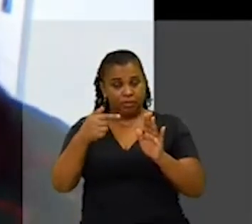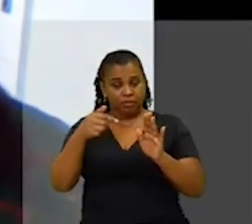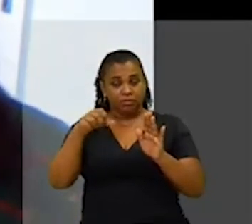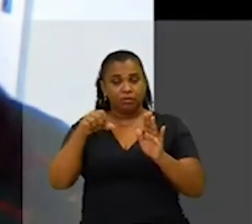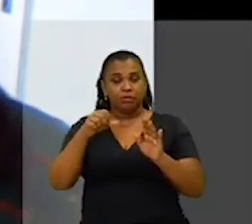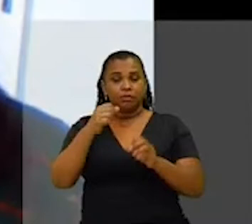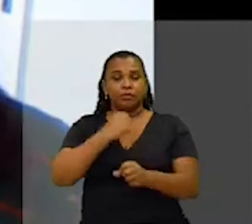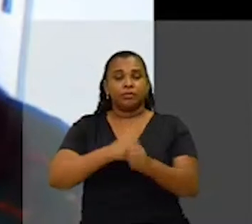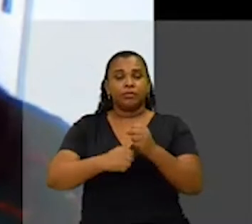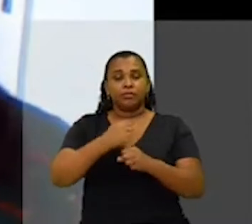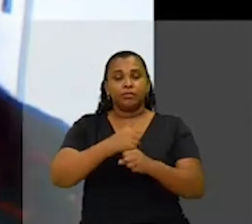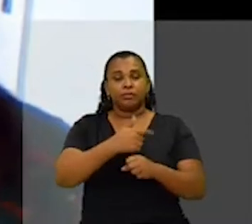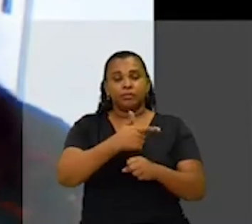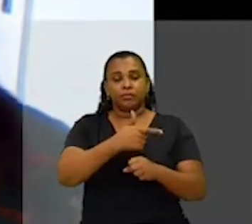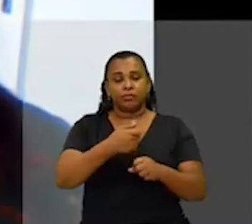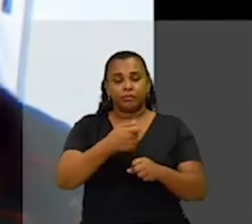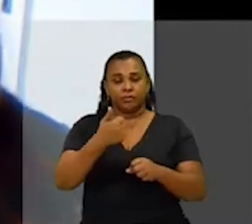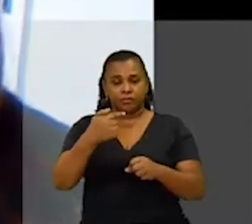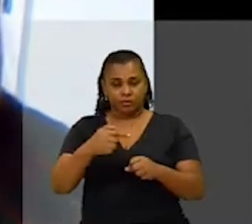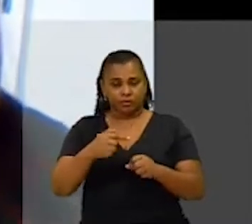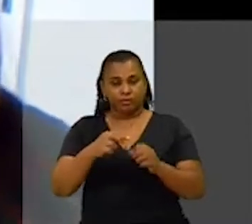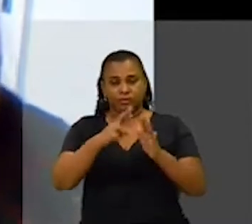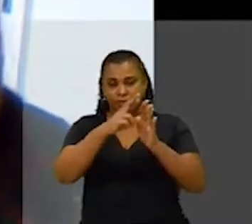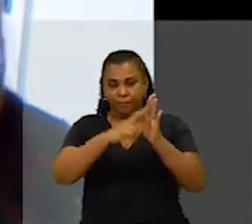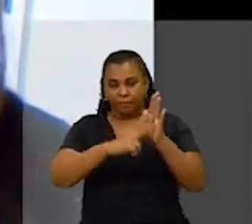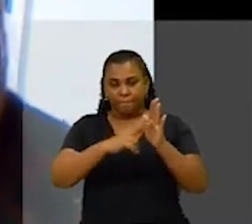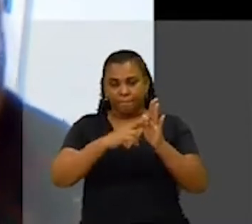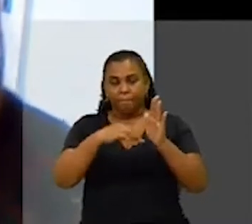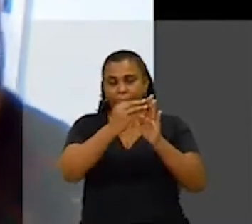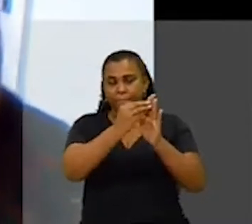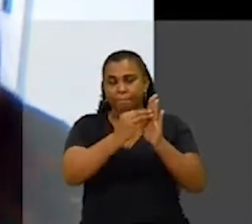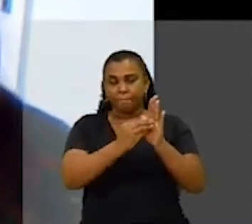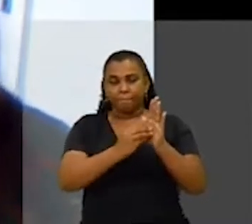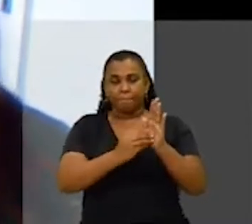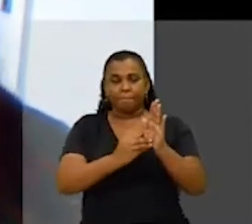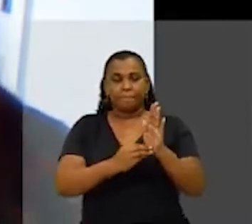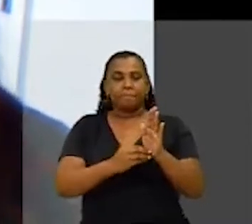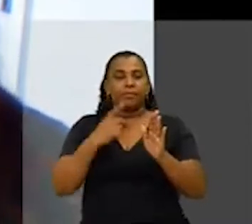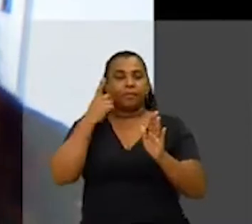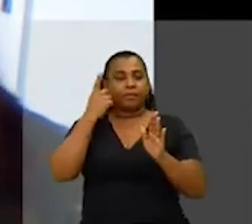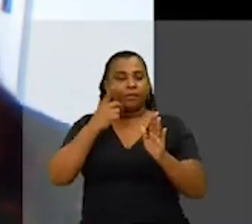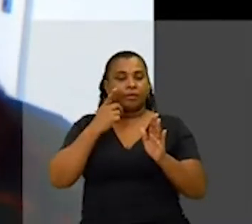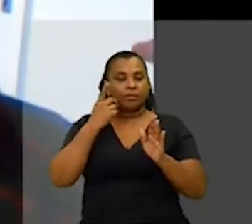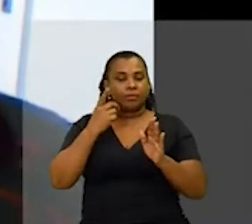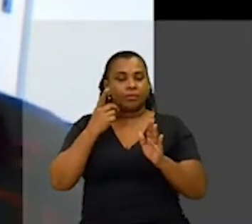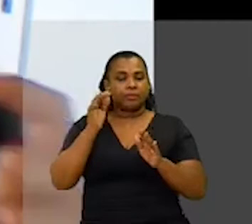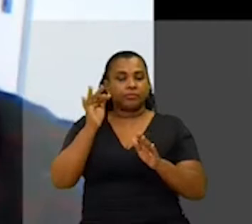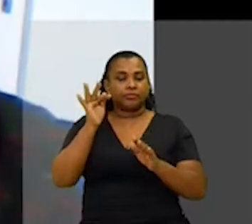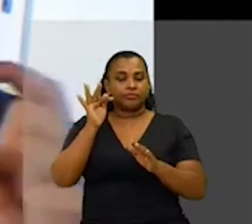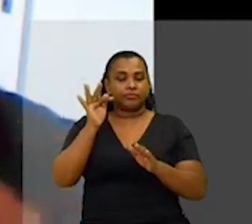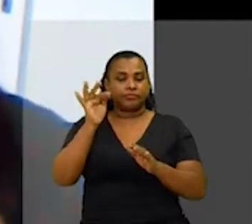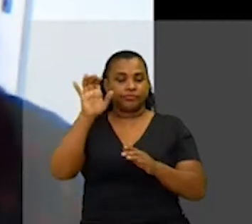temperatura em cima das coletivos da deputada Federal Renato Abreu do podemos e inserem um